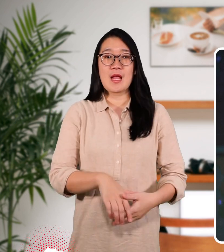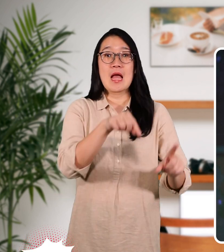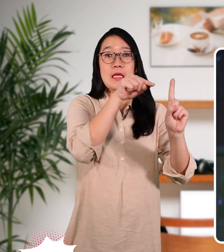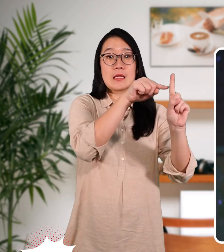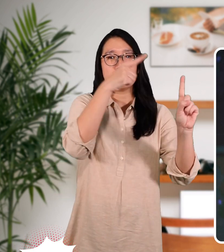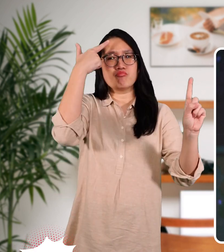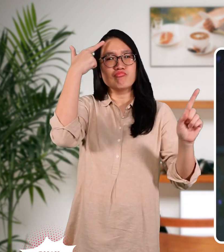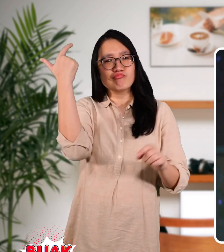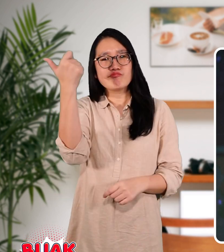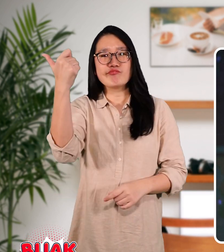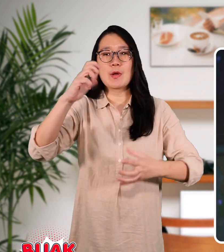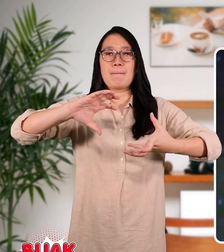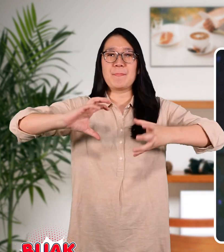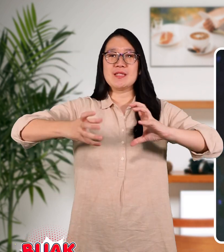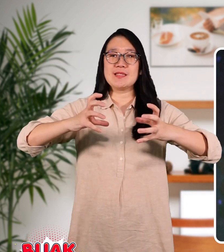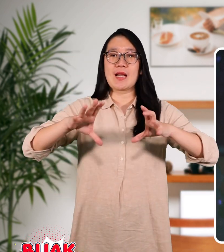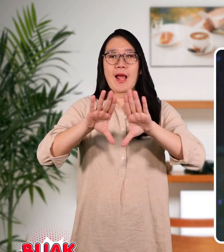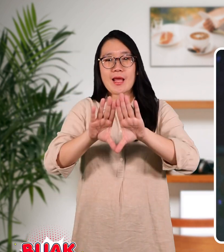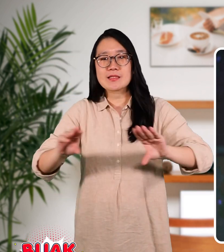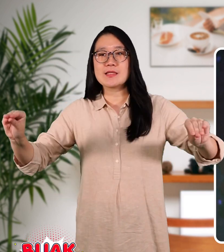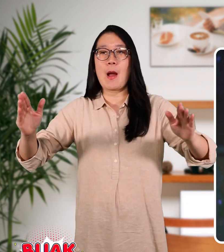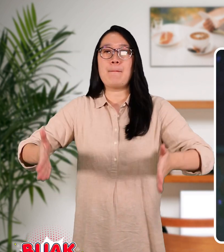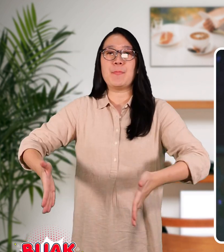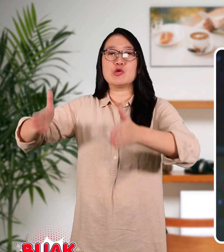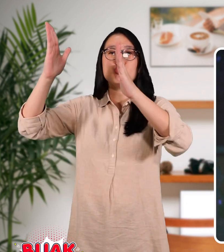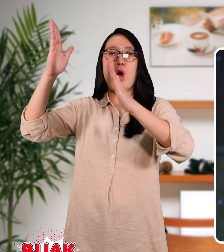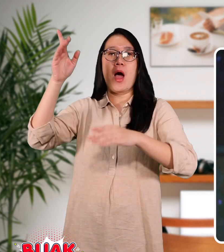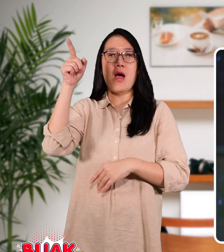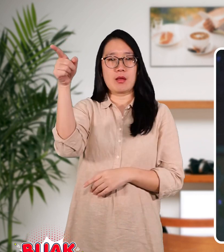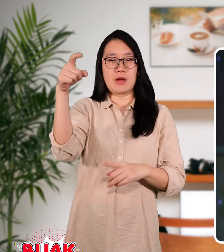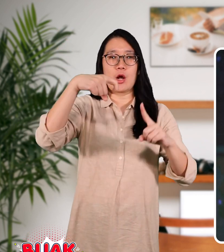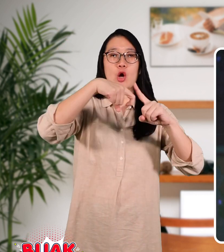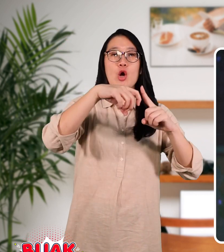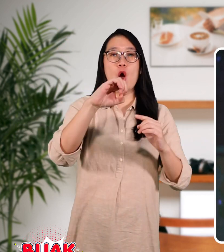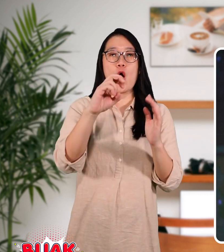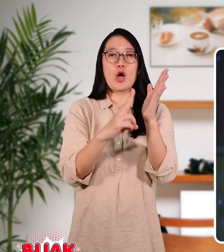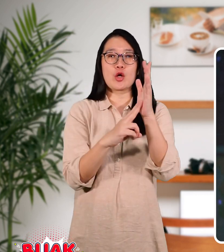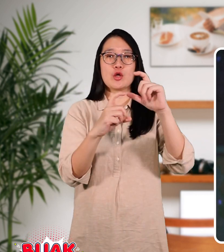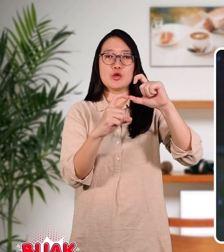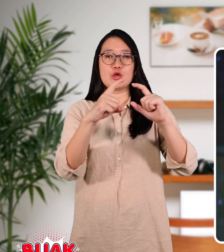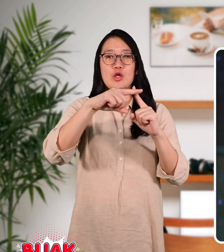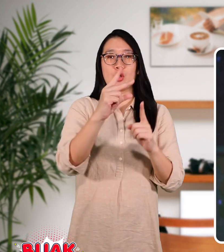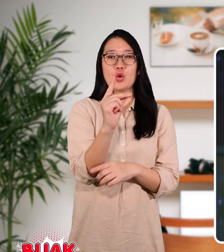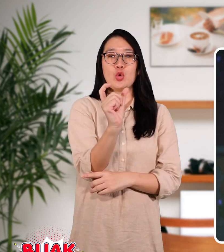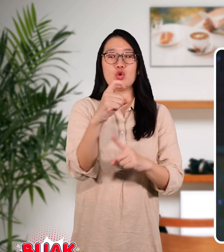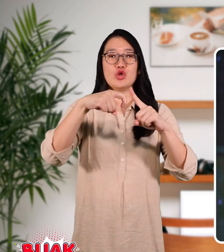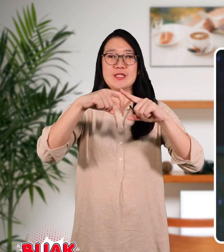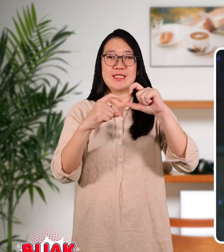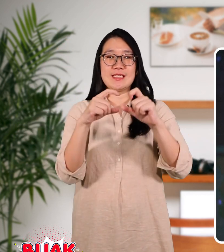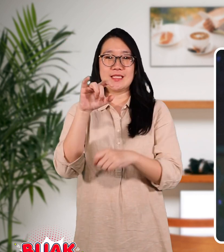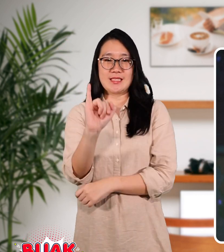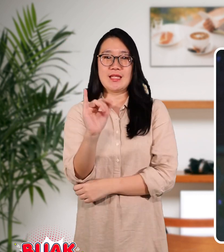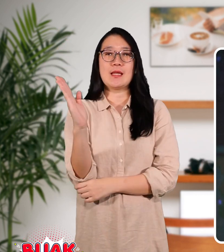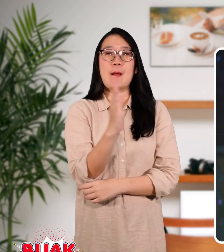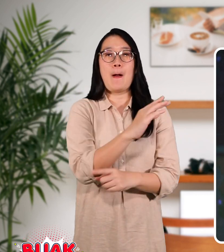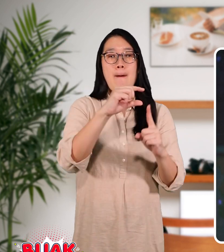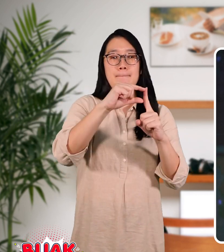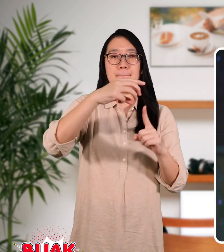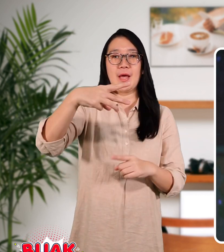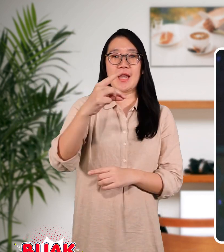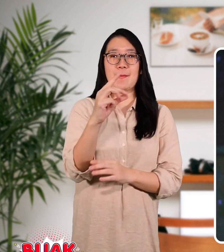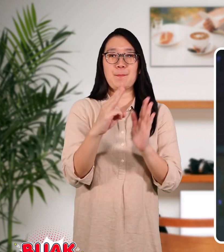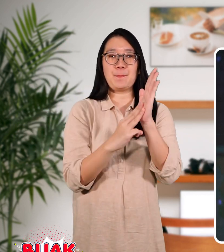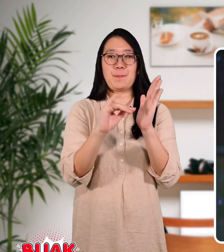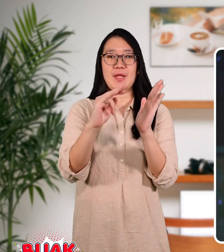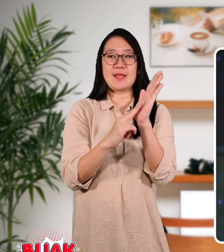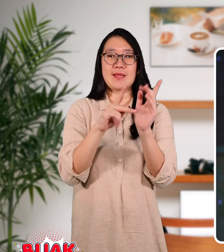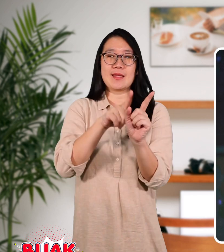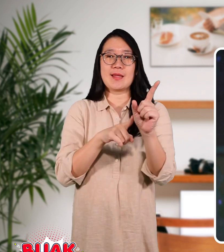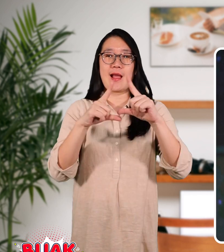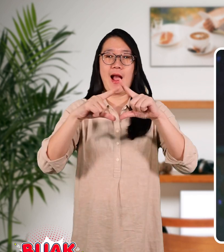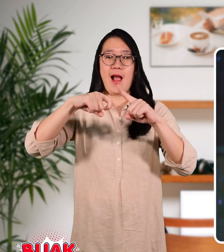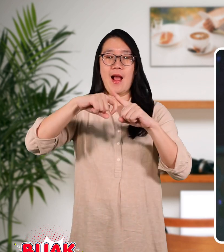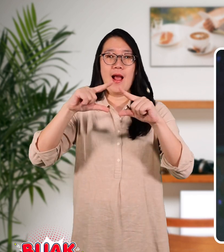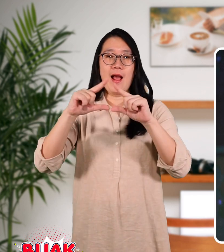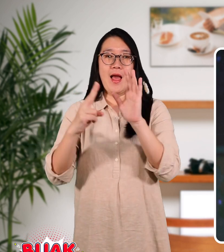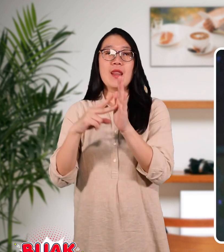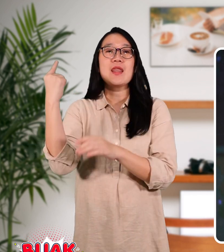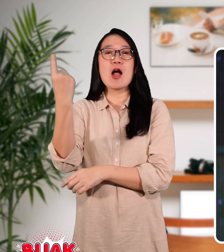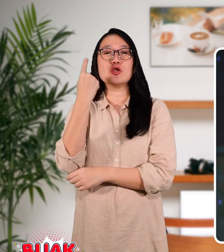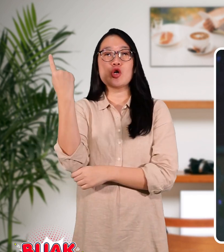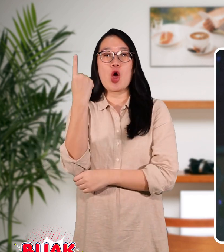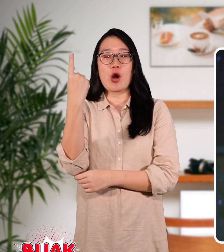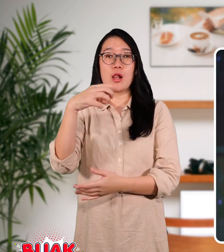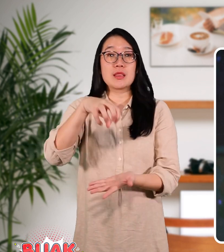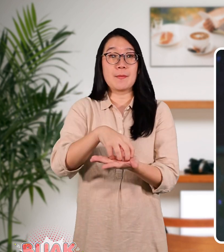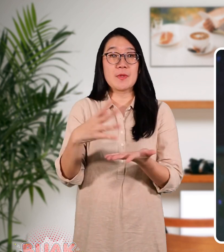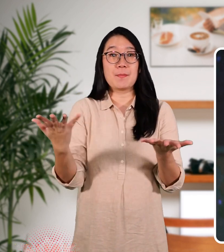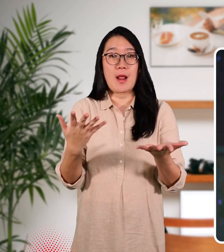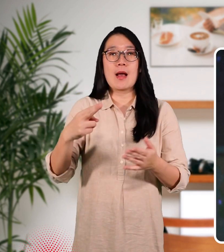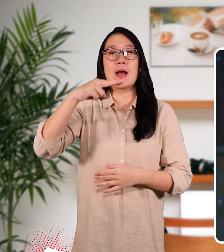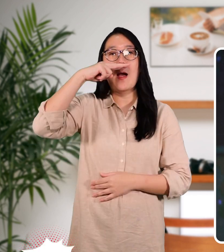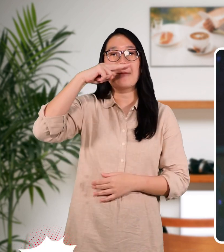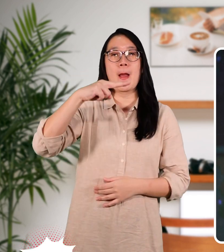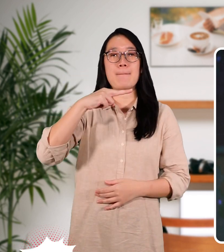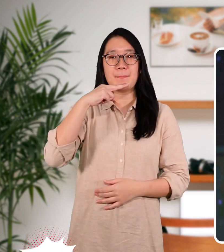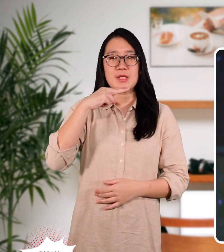Dia ahli mesin yang bekerja di perusahaan konstruksi perminyakan Nasional di Abu Dhabi,